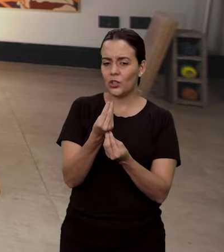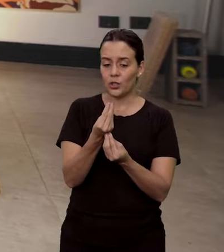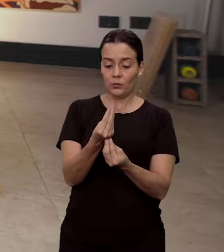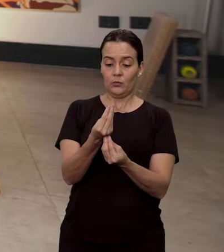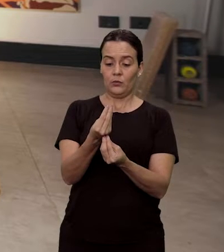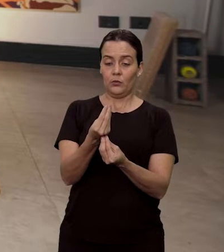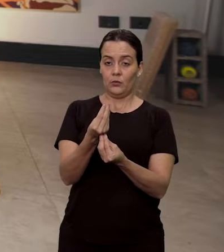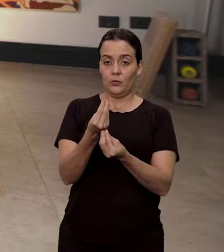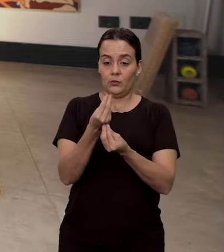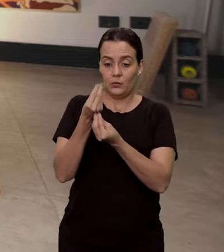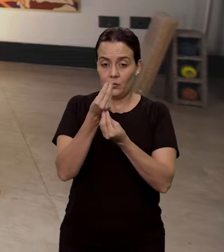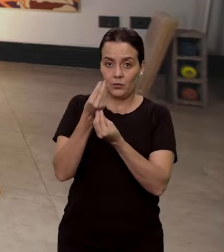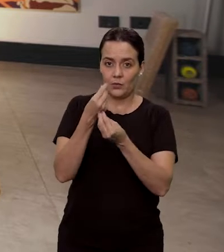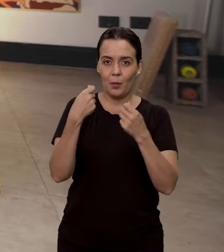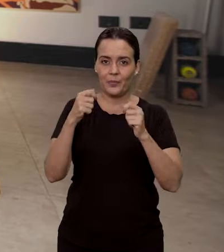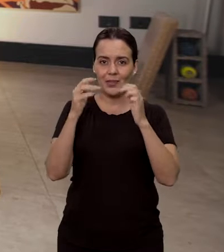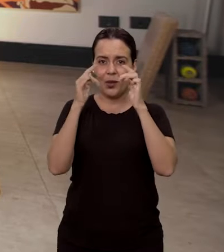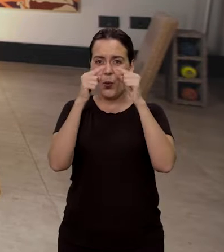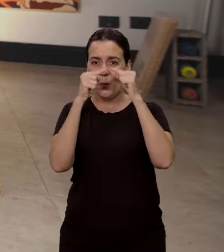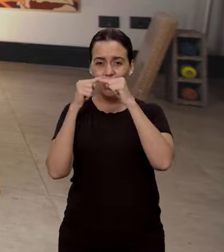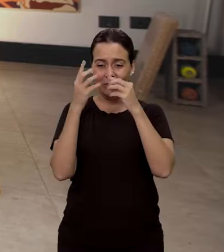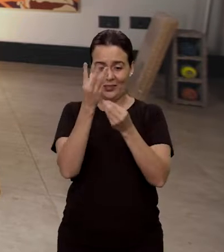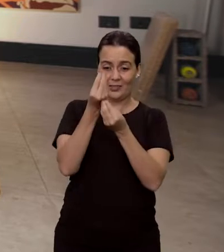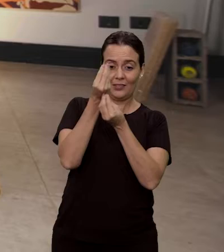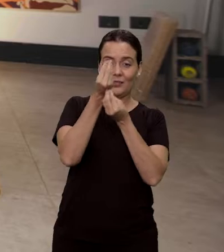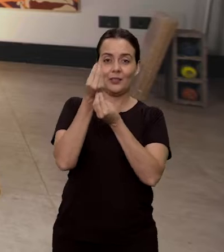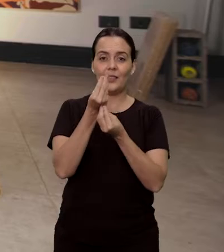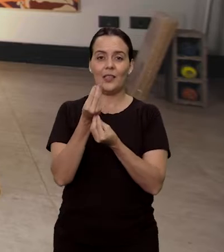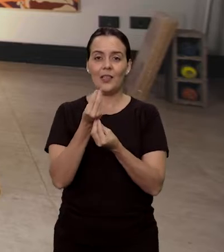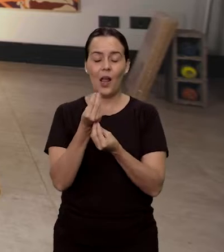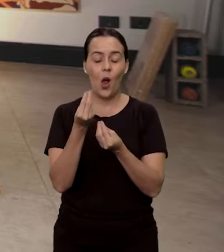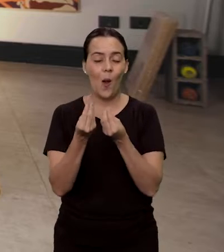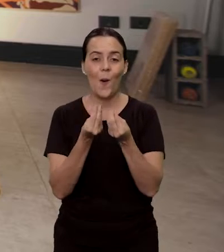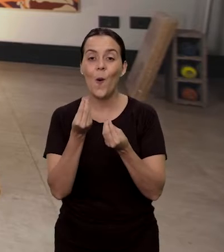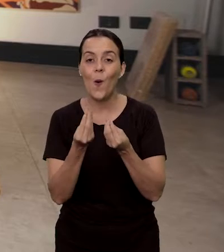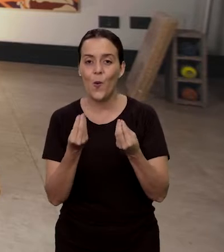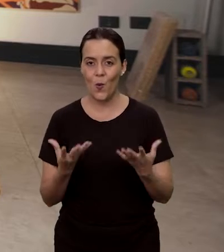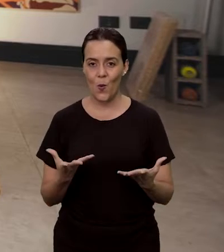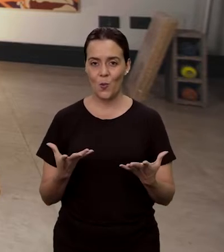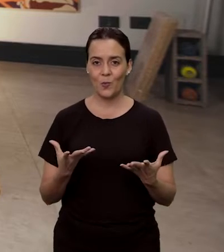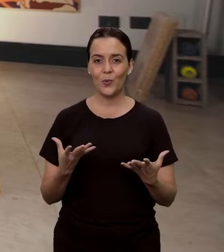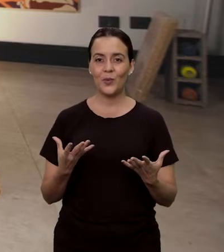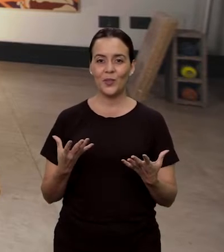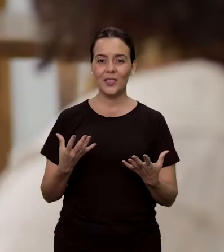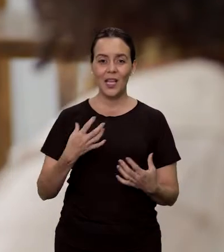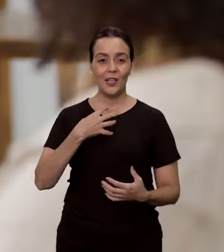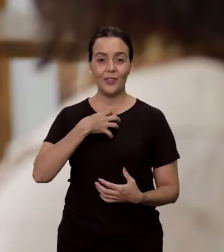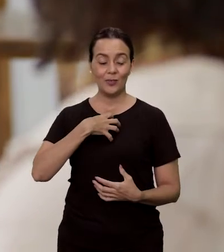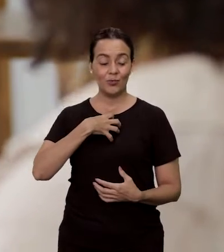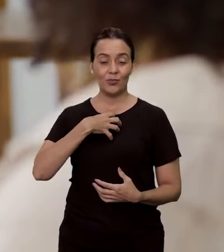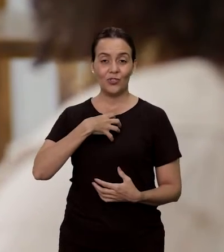desse modelo, porque precisa atender a esse ideal de sujeito.